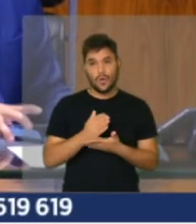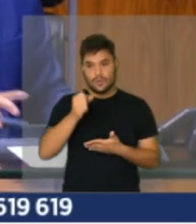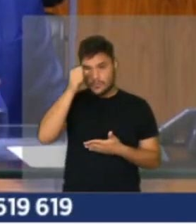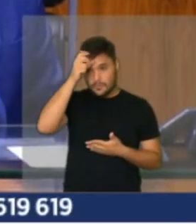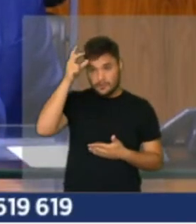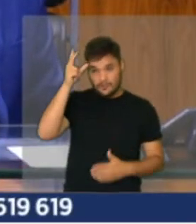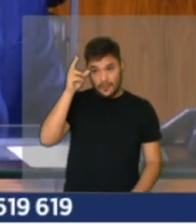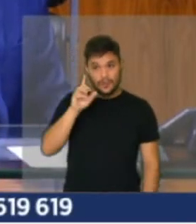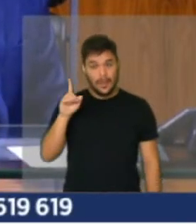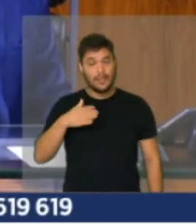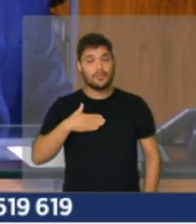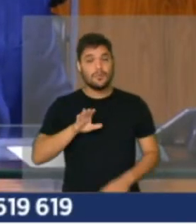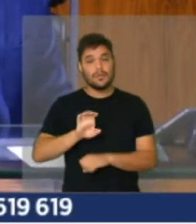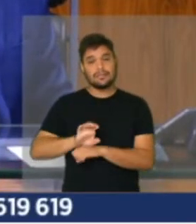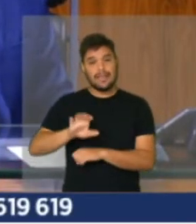VÁRIOS PREFEITOS LÁ DO MEU